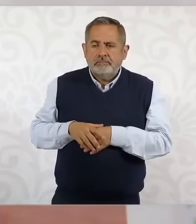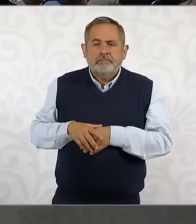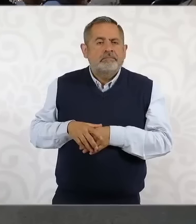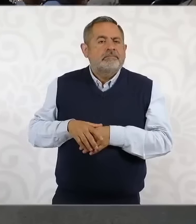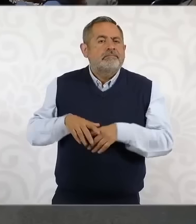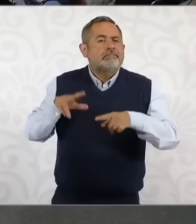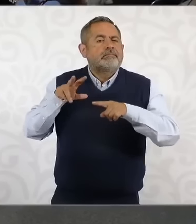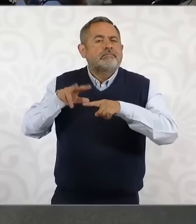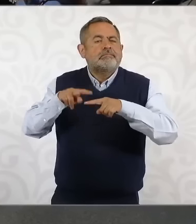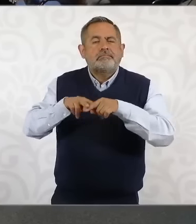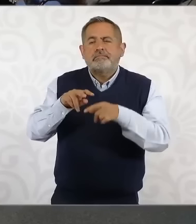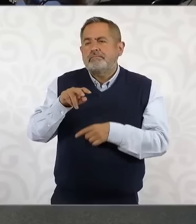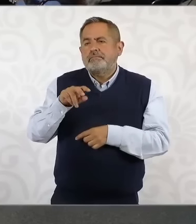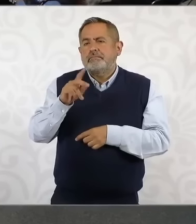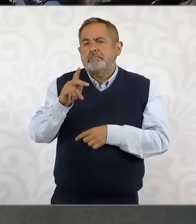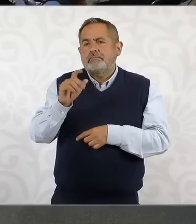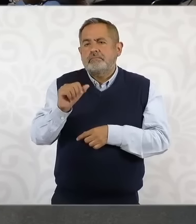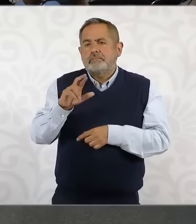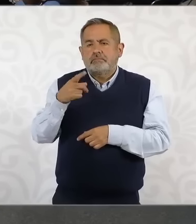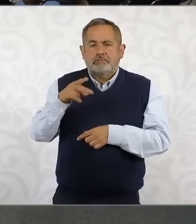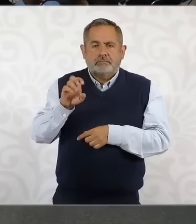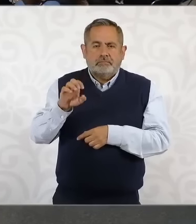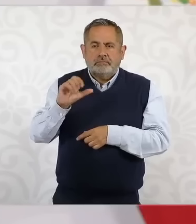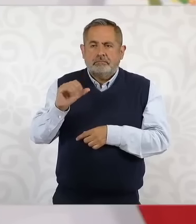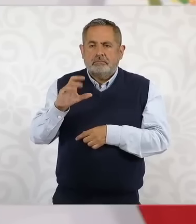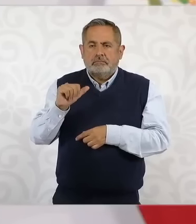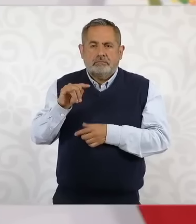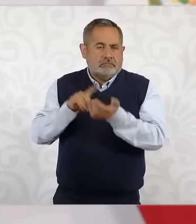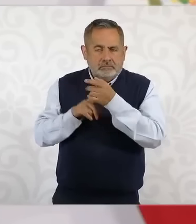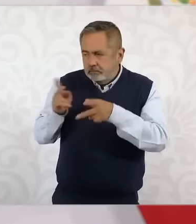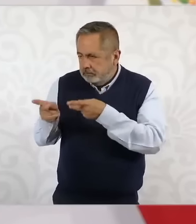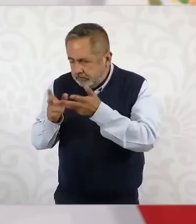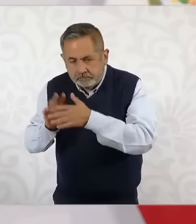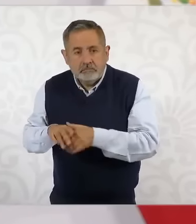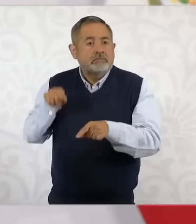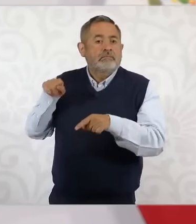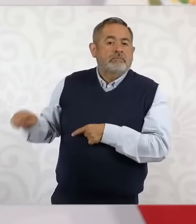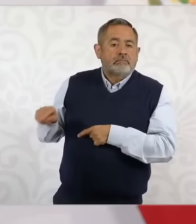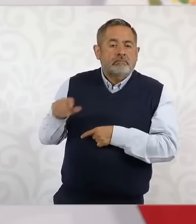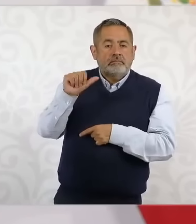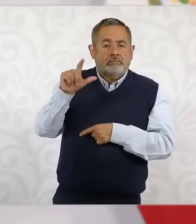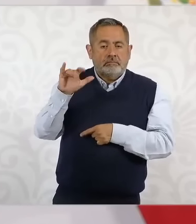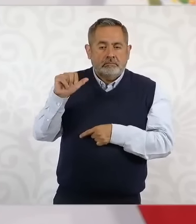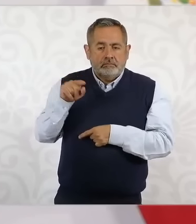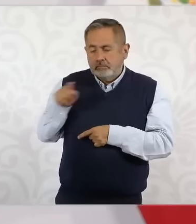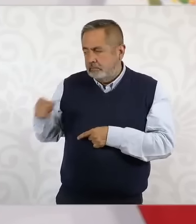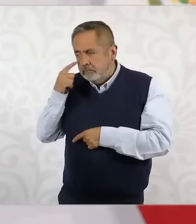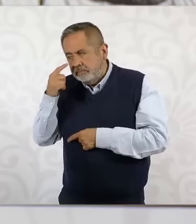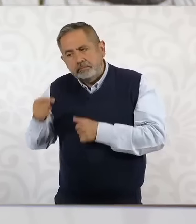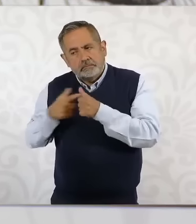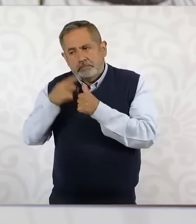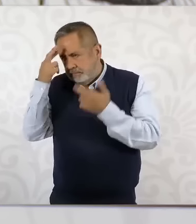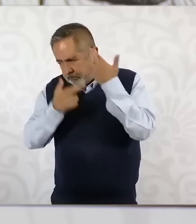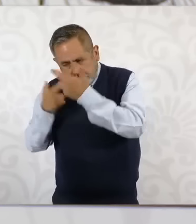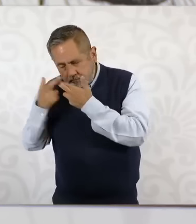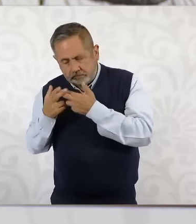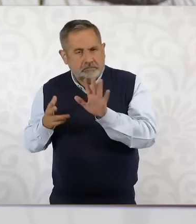Eh le pedí a Alicia que revisaran muy bien. No debemos hacer nada que esté que afecte a